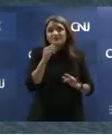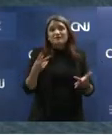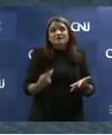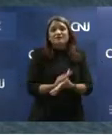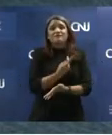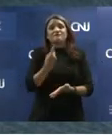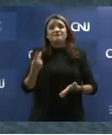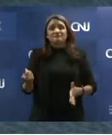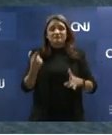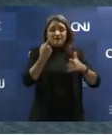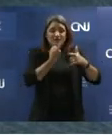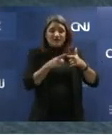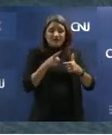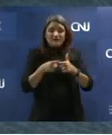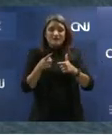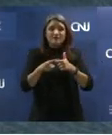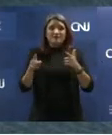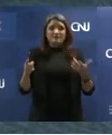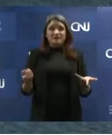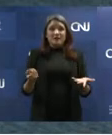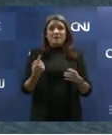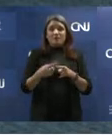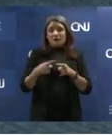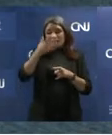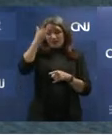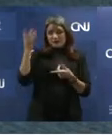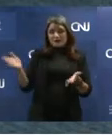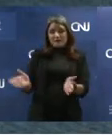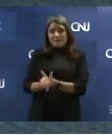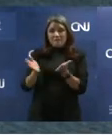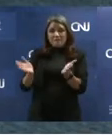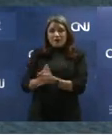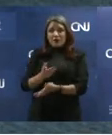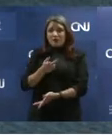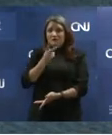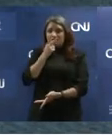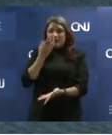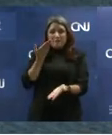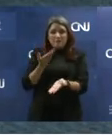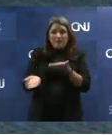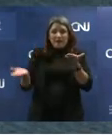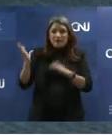justamente quem menos tem e quem tudo perde. Não podia deixar de fazer esse pequeno registro.